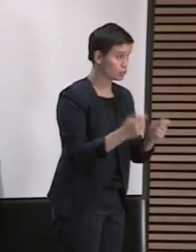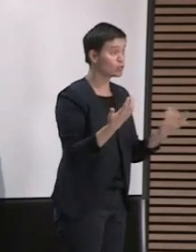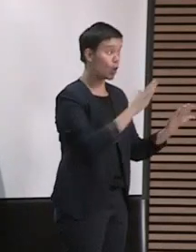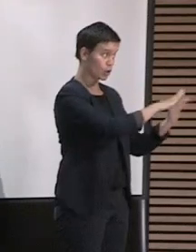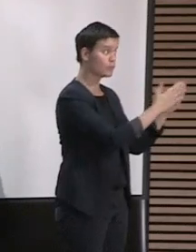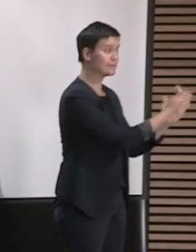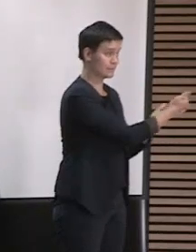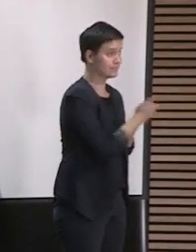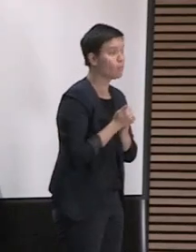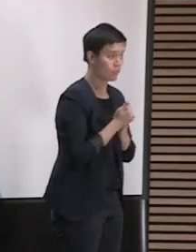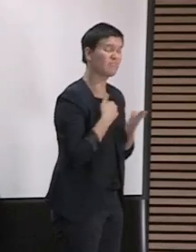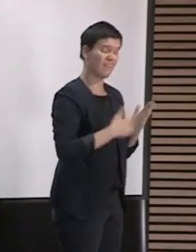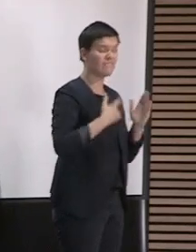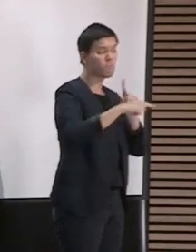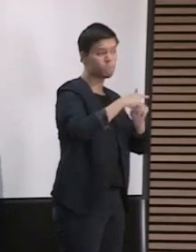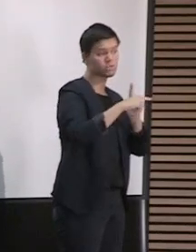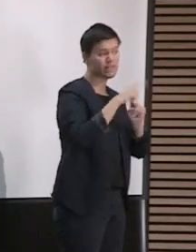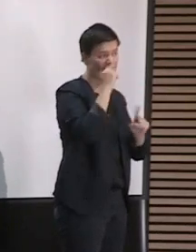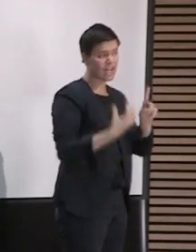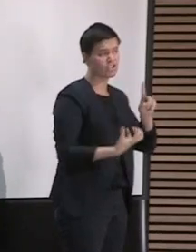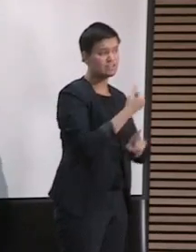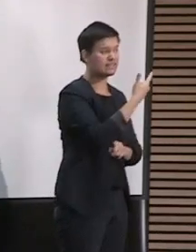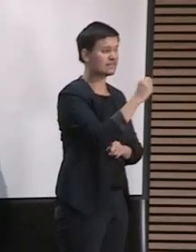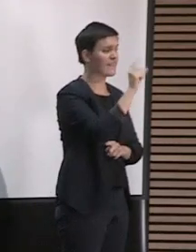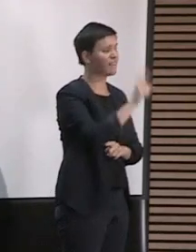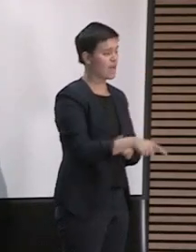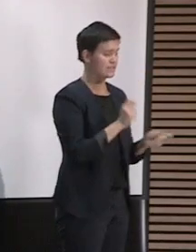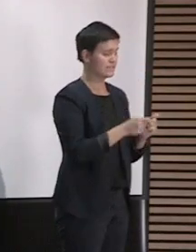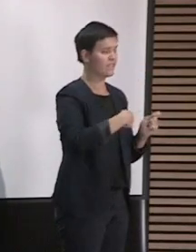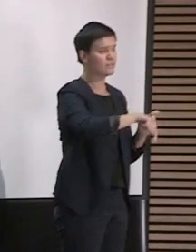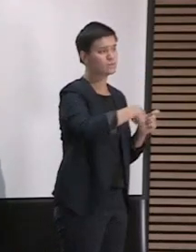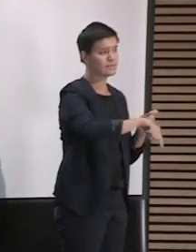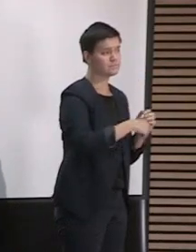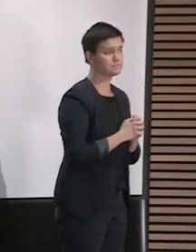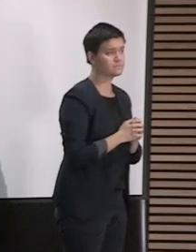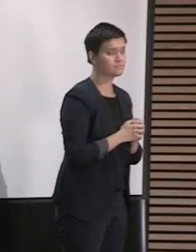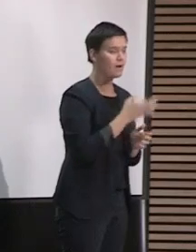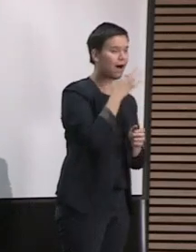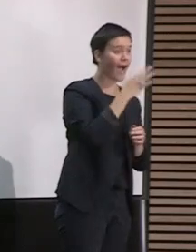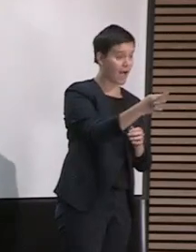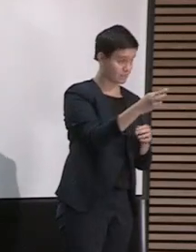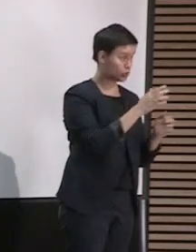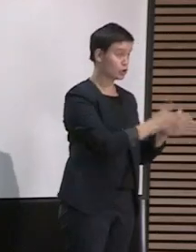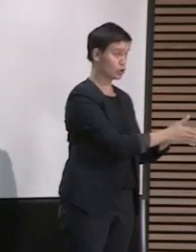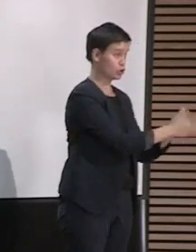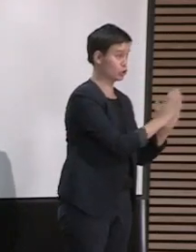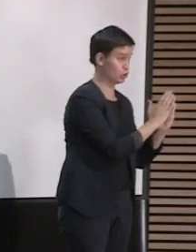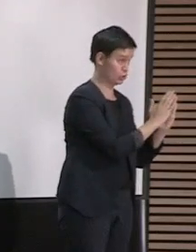whakamatauria. Na, ka mohio